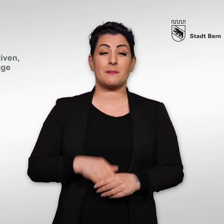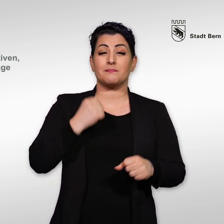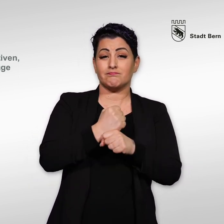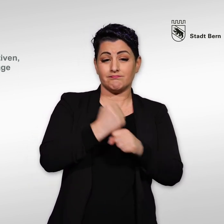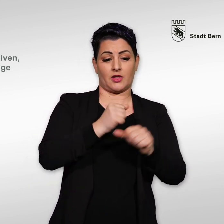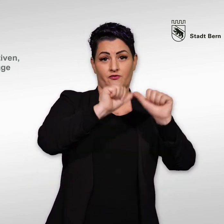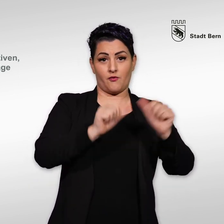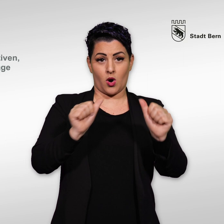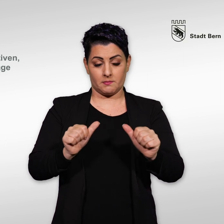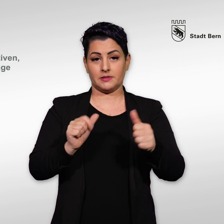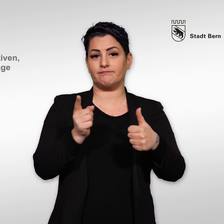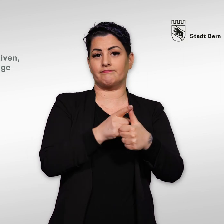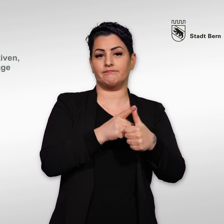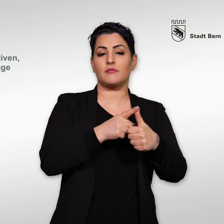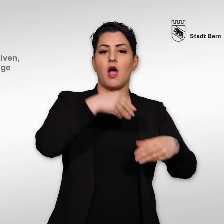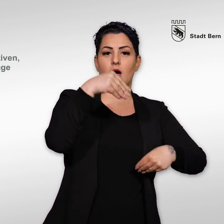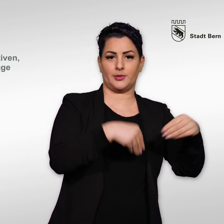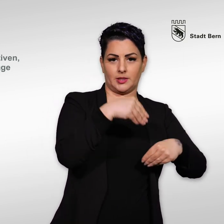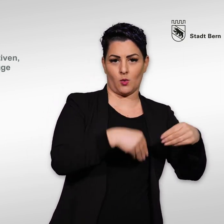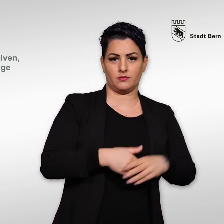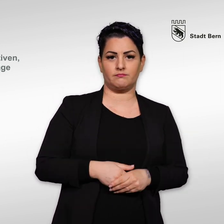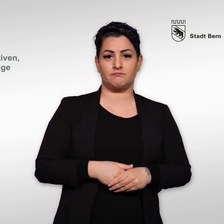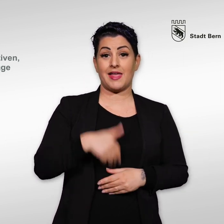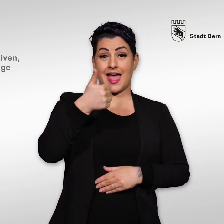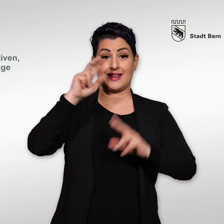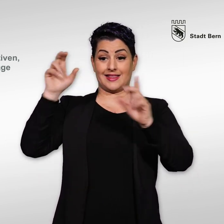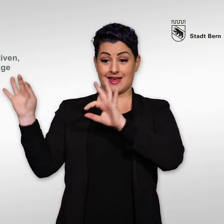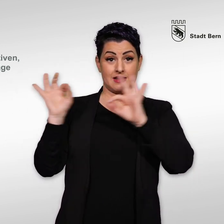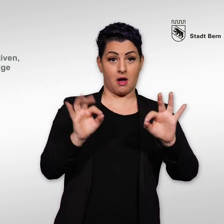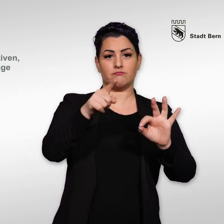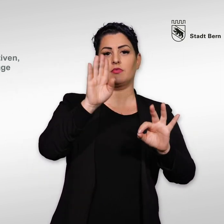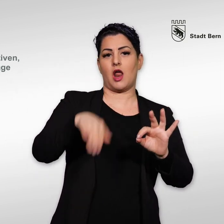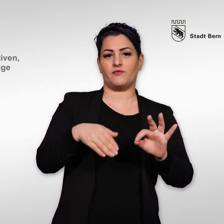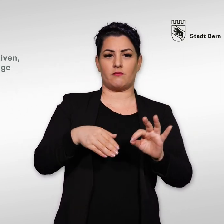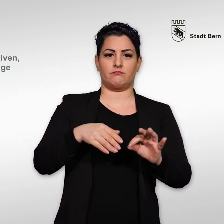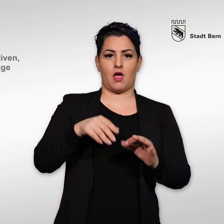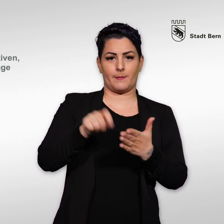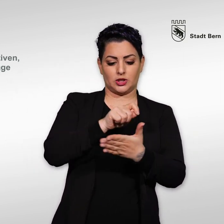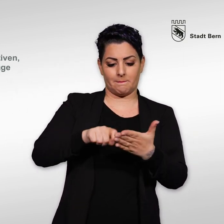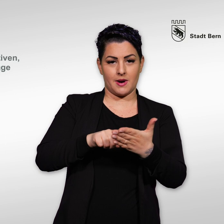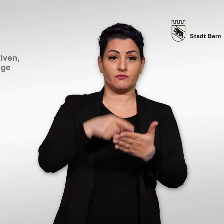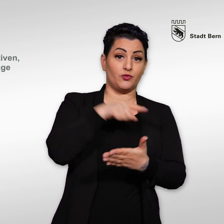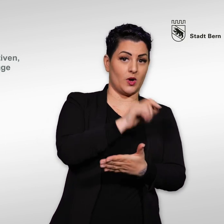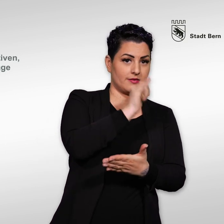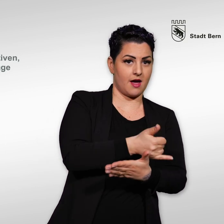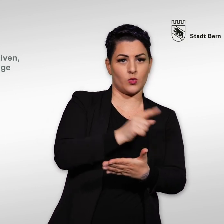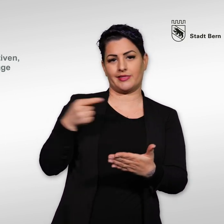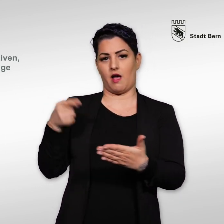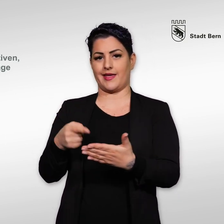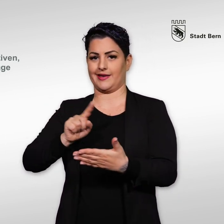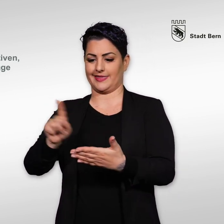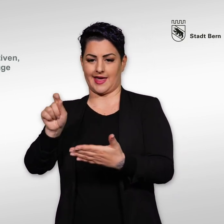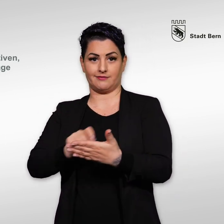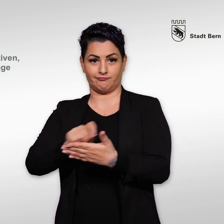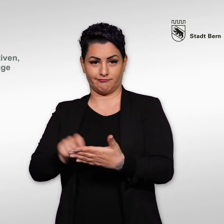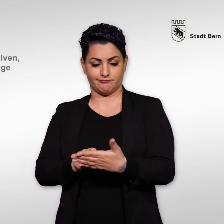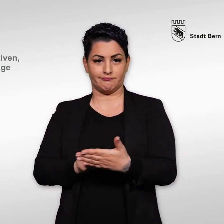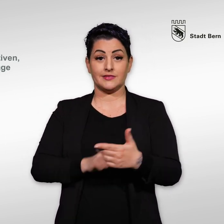Abstimmungen: Sie geben Ihre Stimme für oder gegen ein Thema ab.